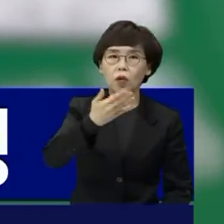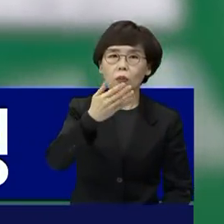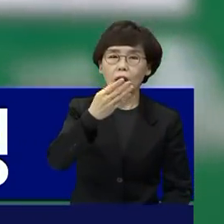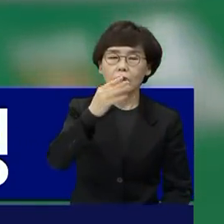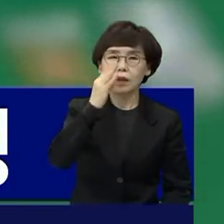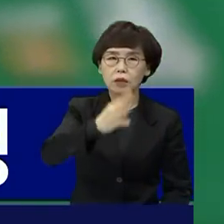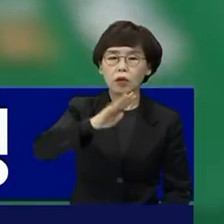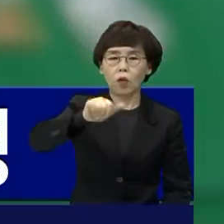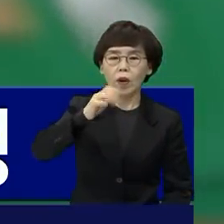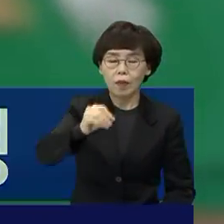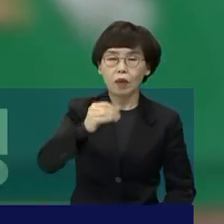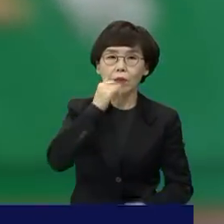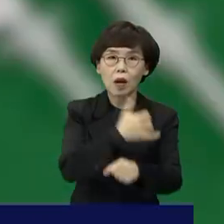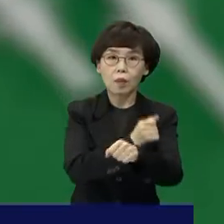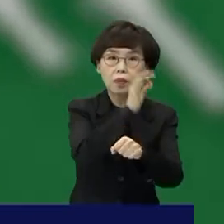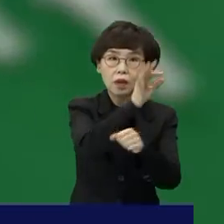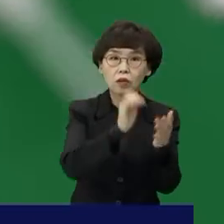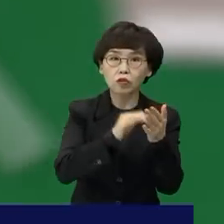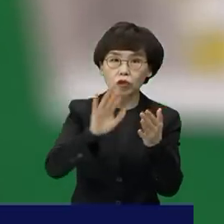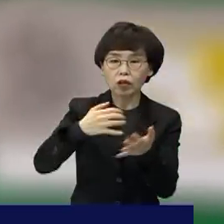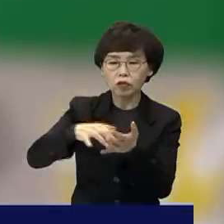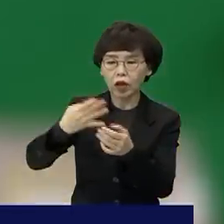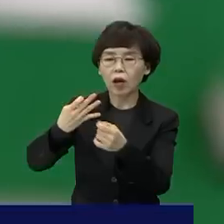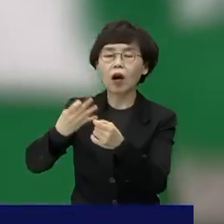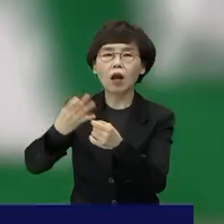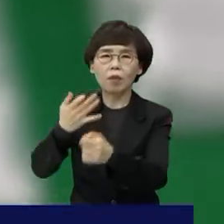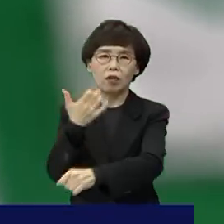4,500만 원어치의 필로폰을 사들인 뒤 모두 14차례에 걸쳐 투약한 혐의로 재판에